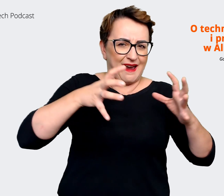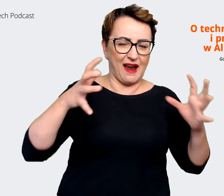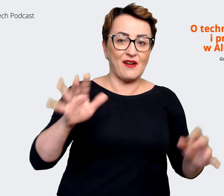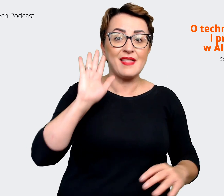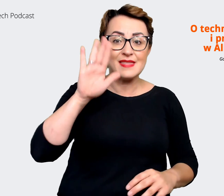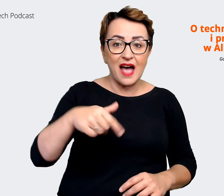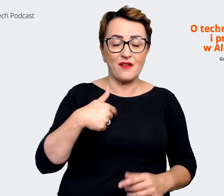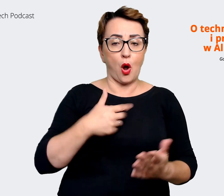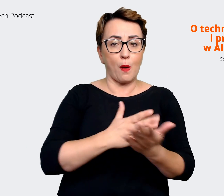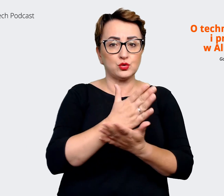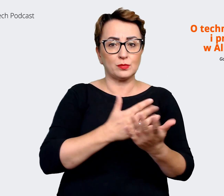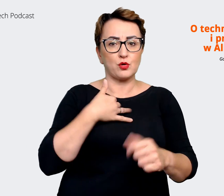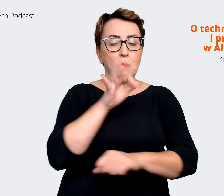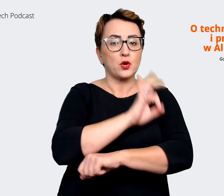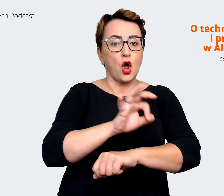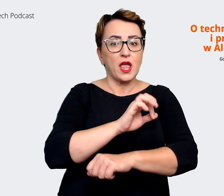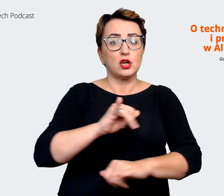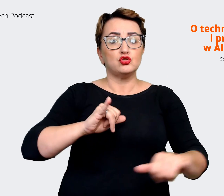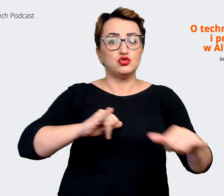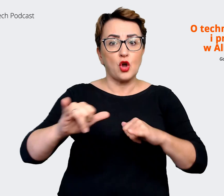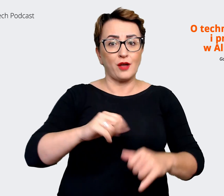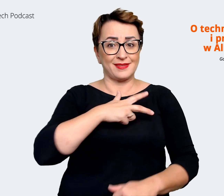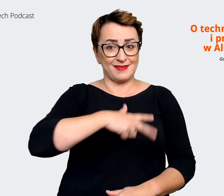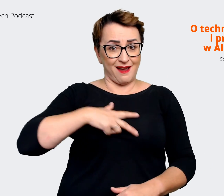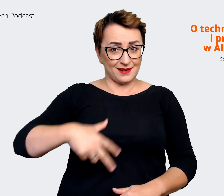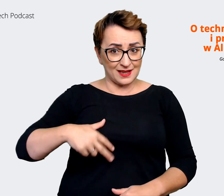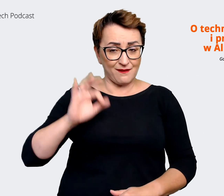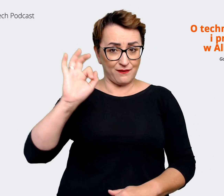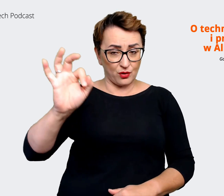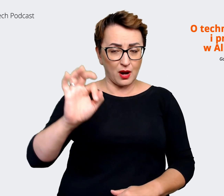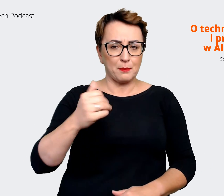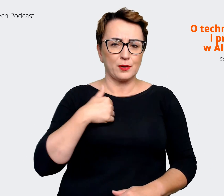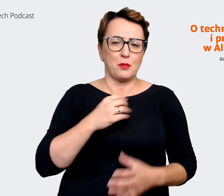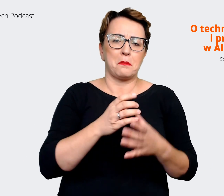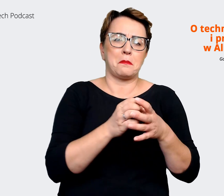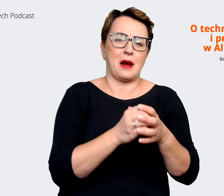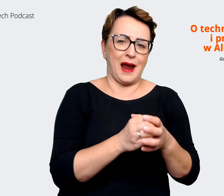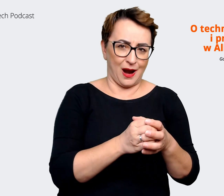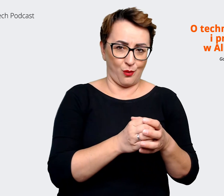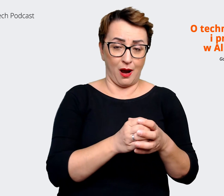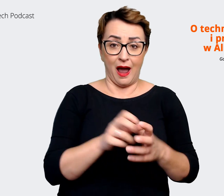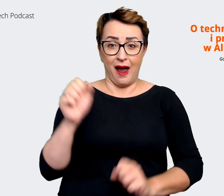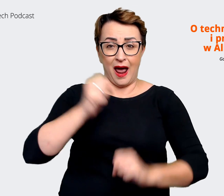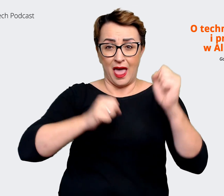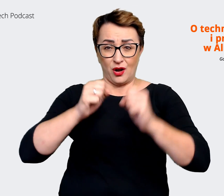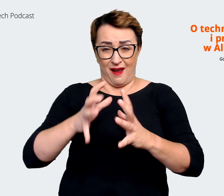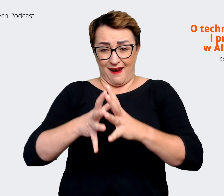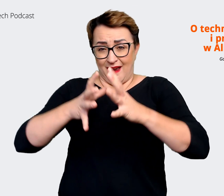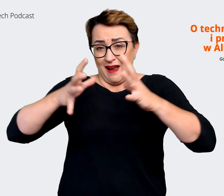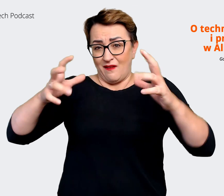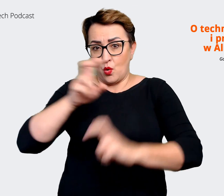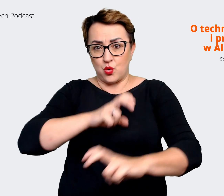projekty rządowe dla Danii to ten ruch był mikro w stosunku do ruchu do Allegro. Też mało jest osób,